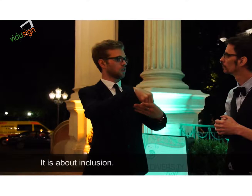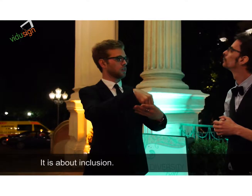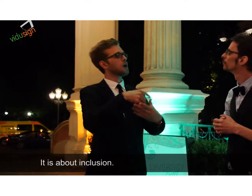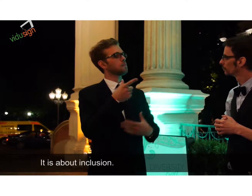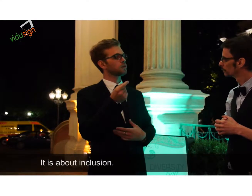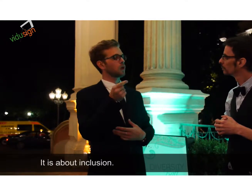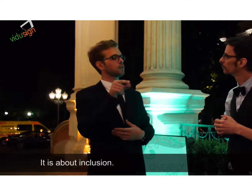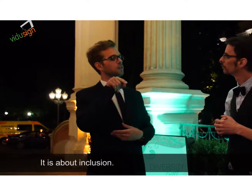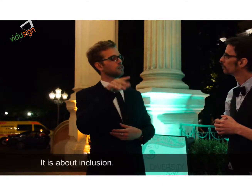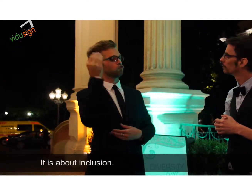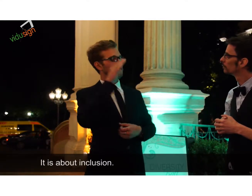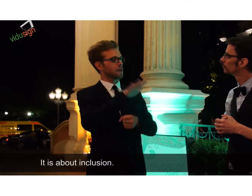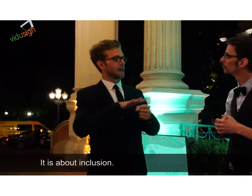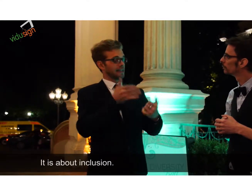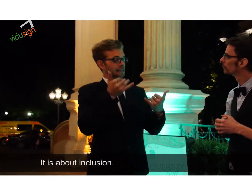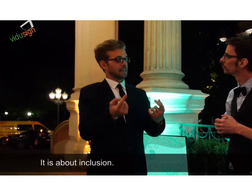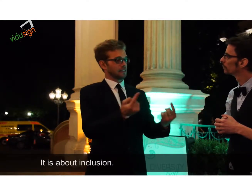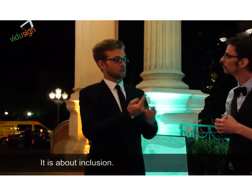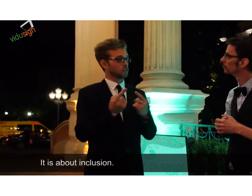Es tracte d’inclusió